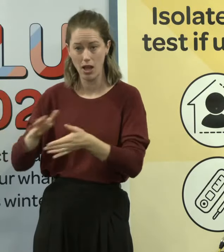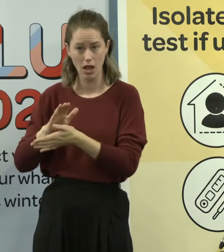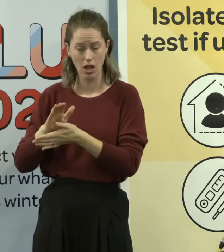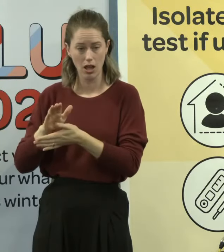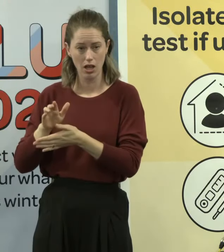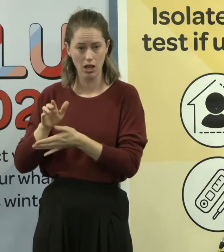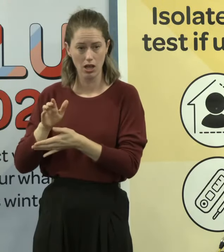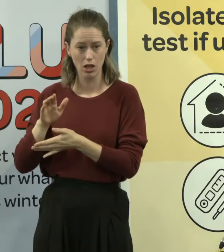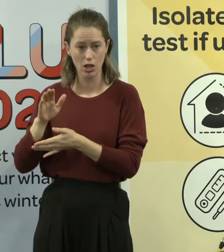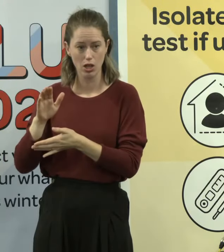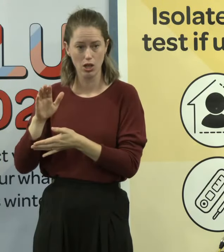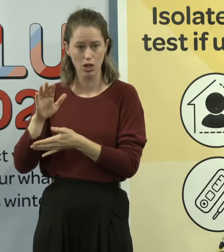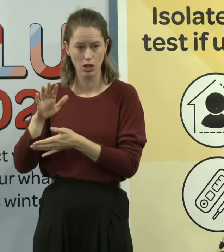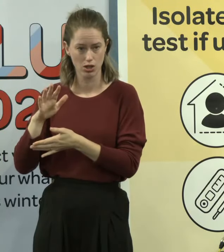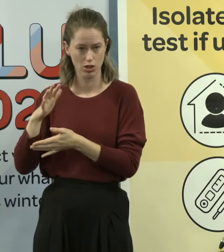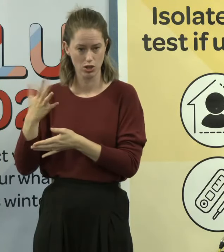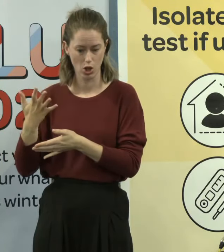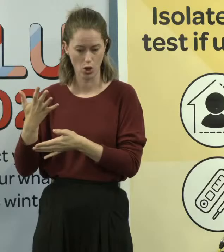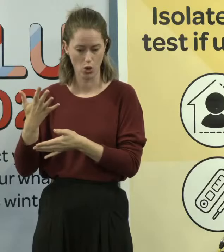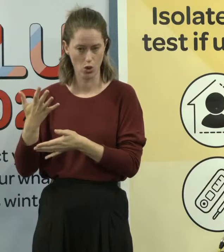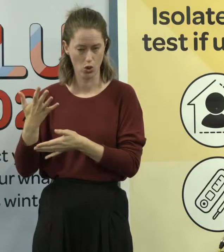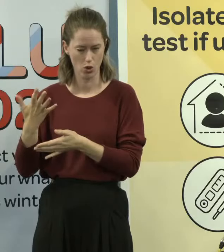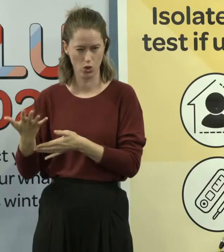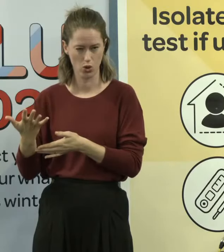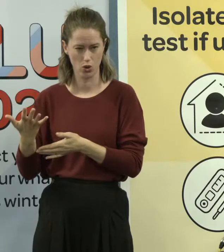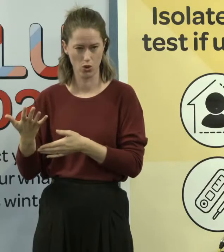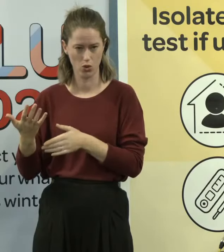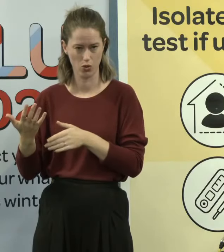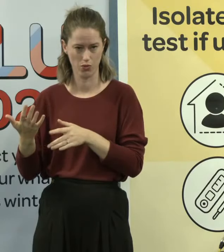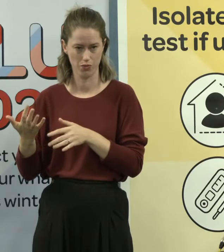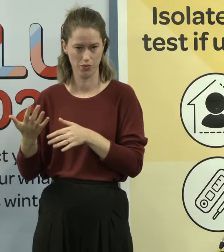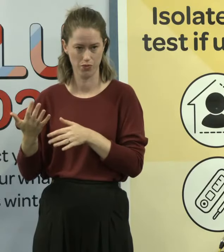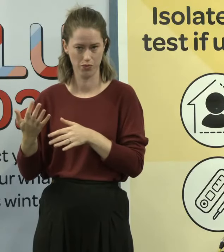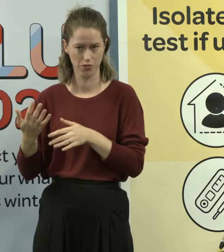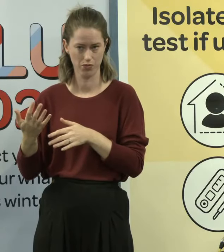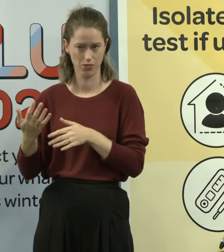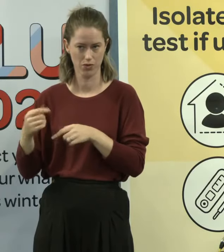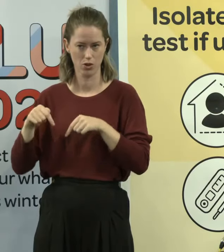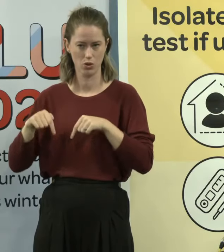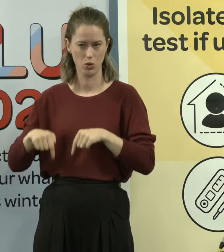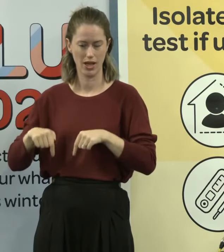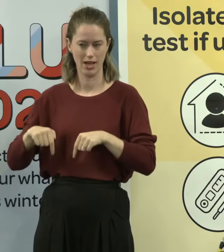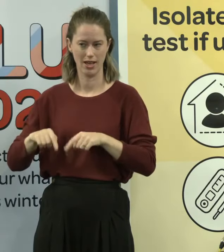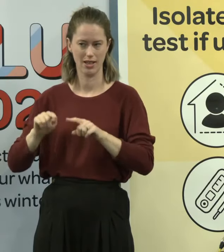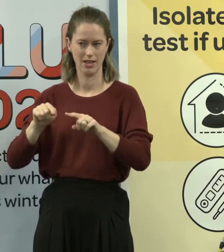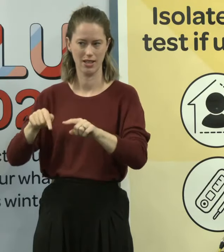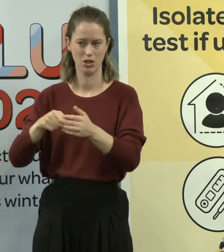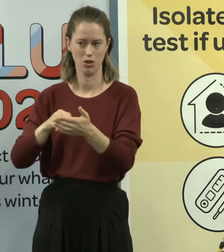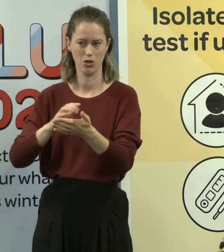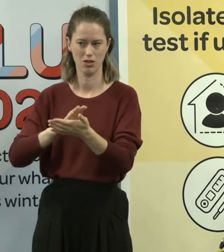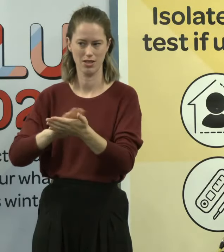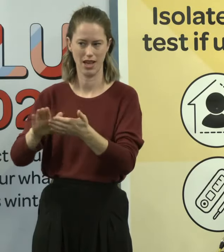pakarutanga. Te painga ki te hauora Ko te punaha na te huaketo te tino